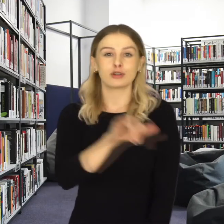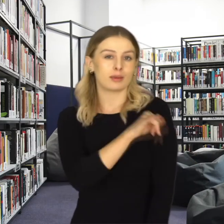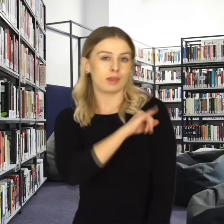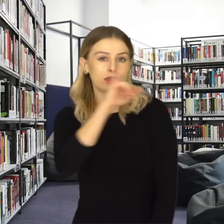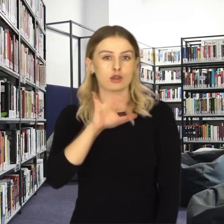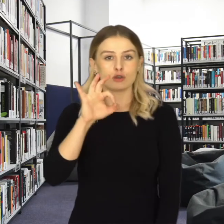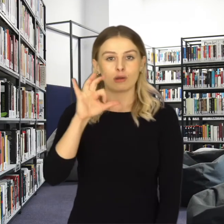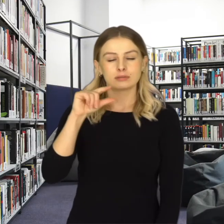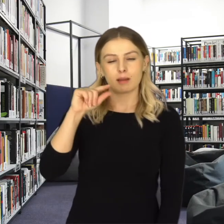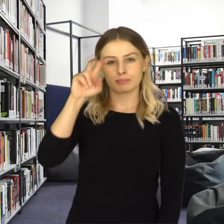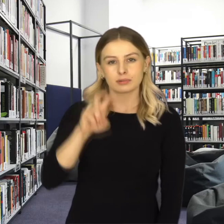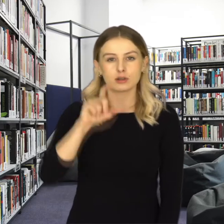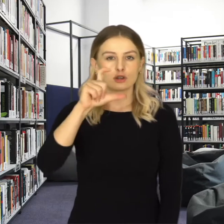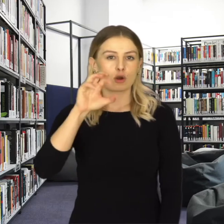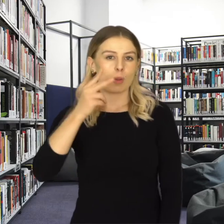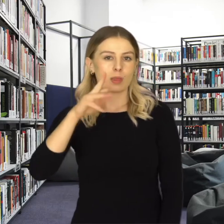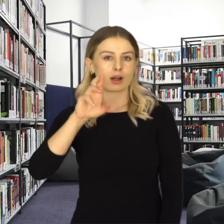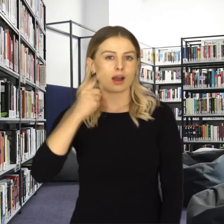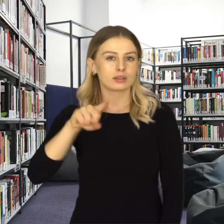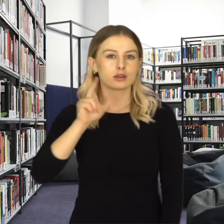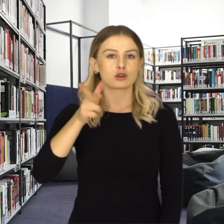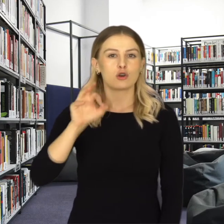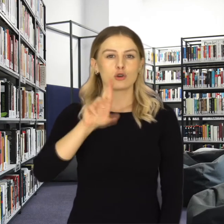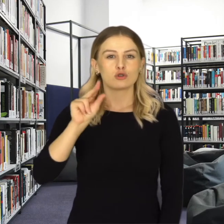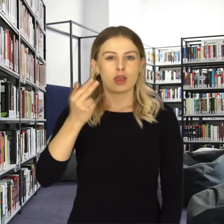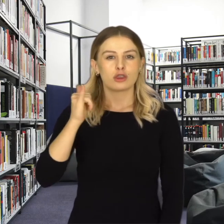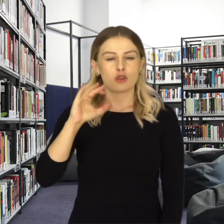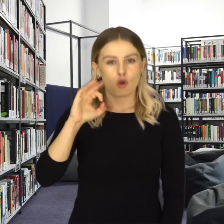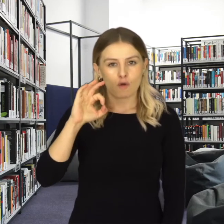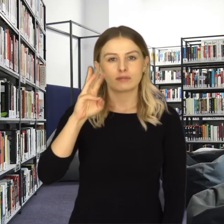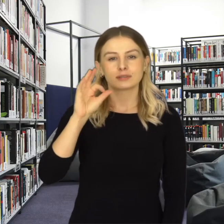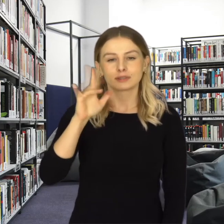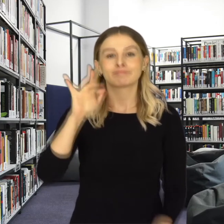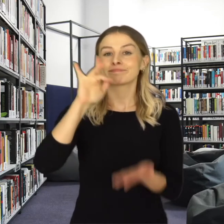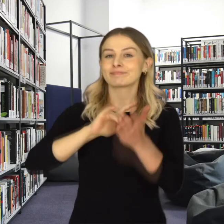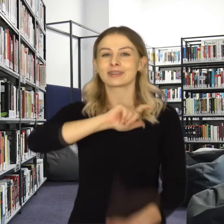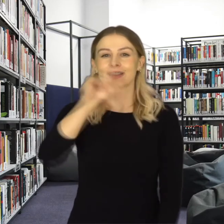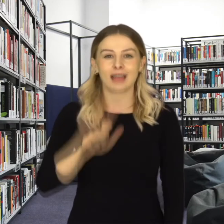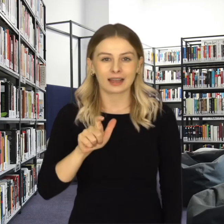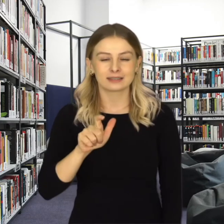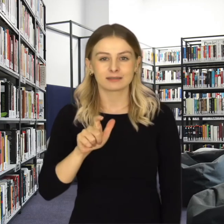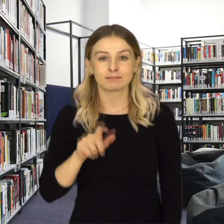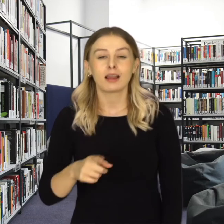im. Josepha Conrada Korzeniowskiego w Gdańsku.